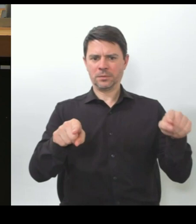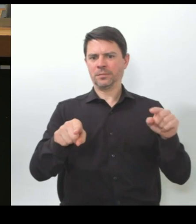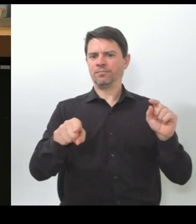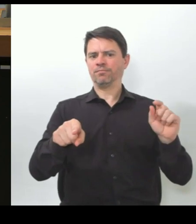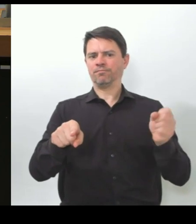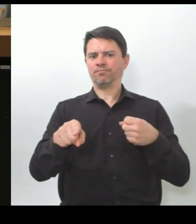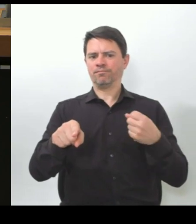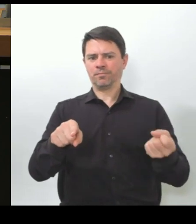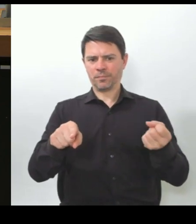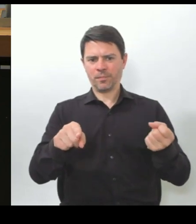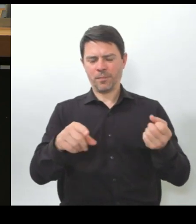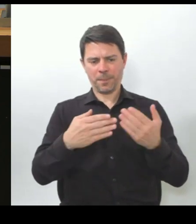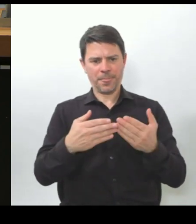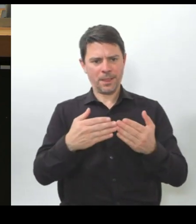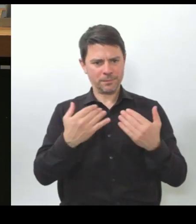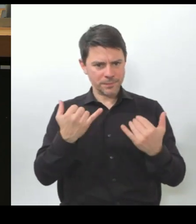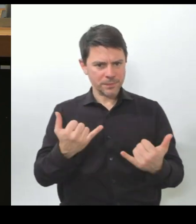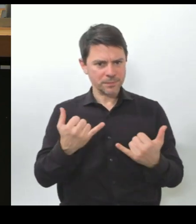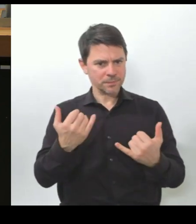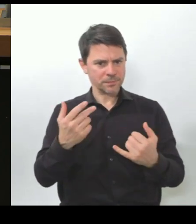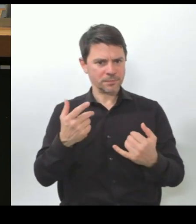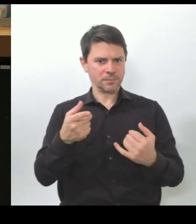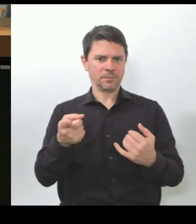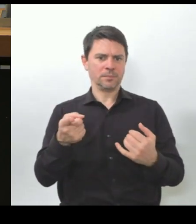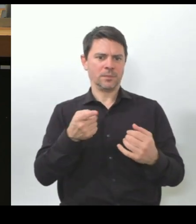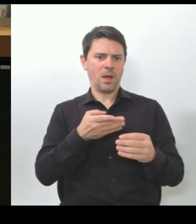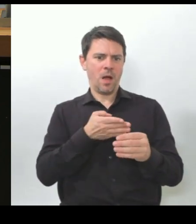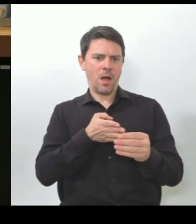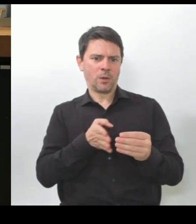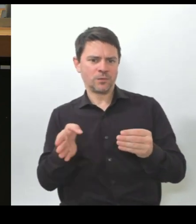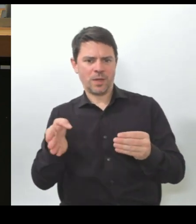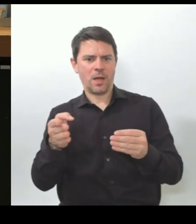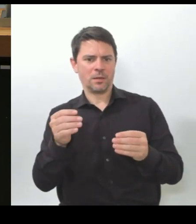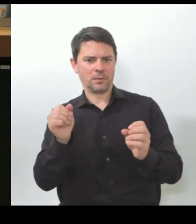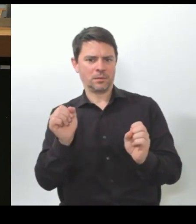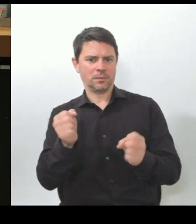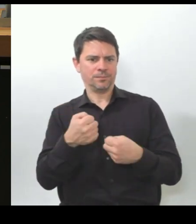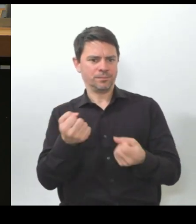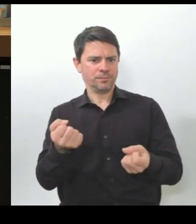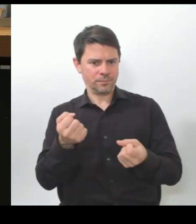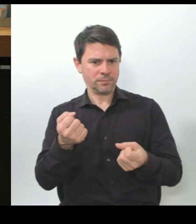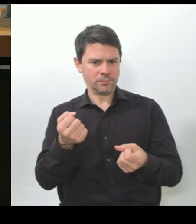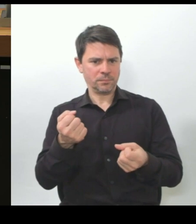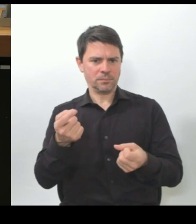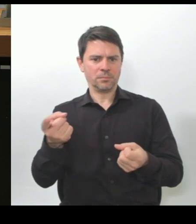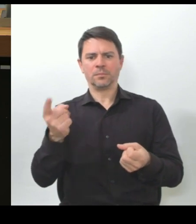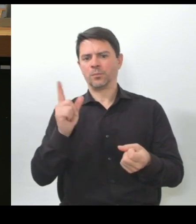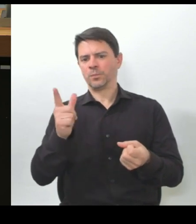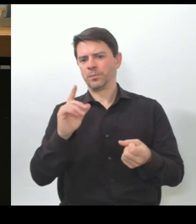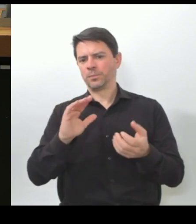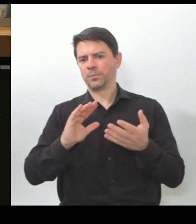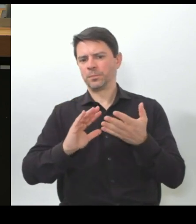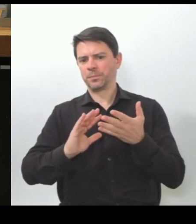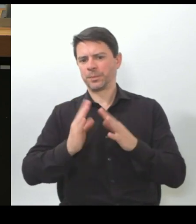Und das ist auch das Ziel. Das haben doch die Grünen völlig klar ausgedrückt. Schon etliche Male haben die klar gesagt: